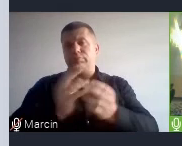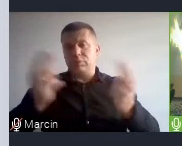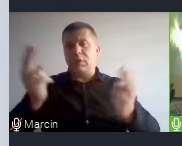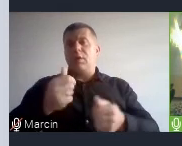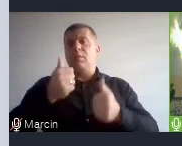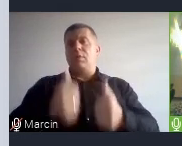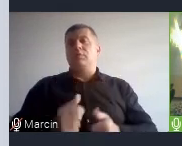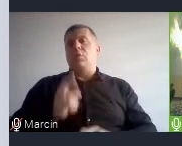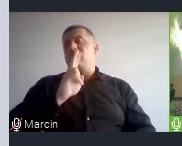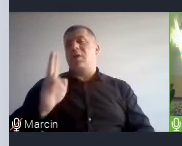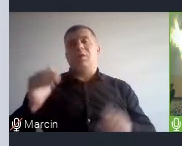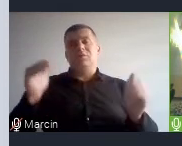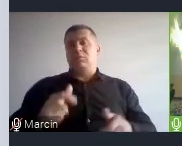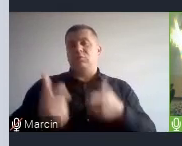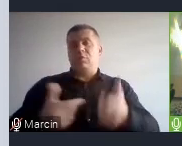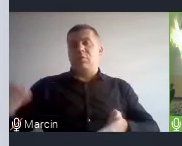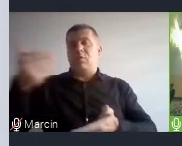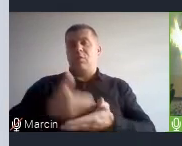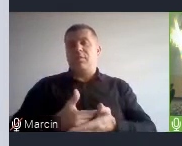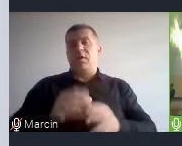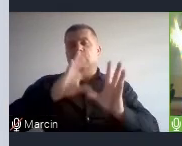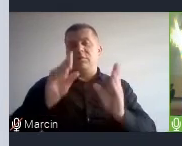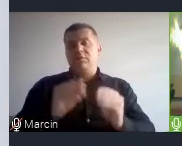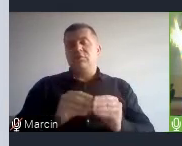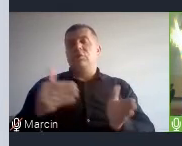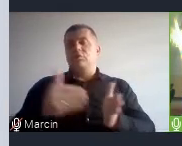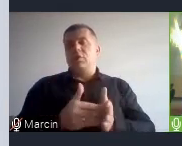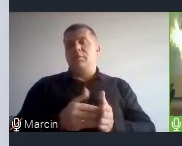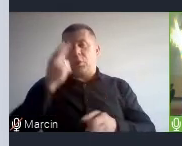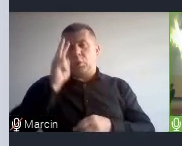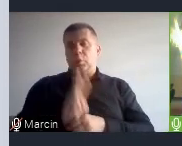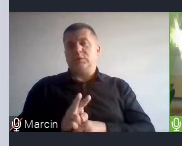to każdy wówczas może złożyć ofertę i wszystkie oferty wówczas trzeba uznać.